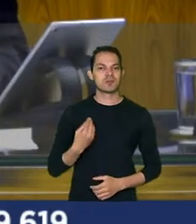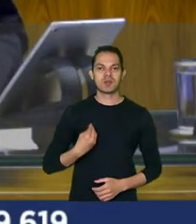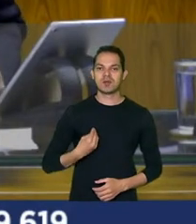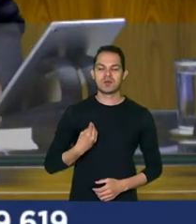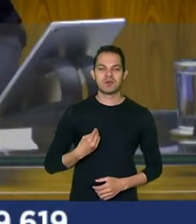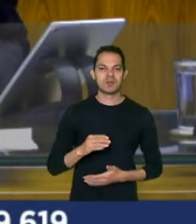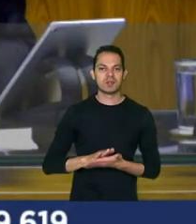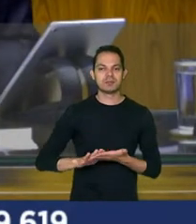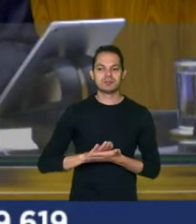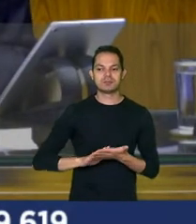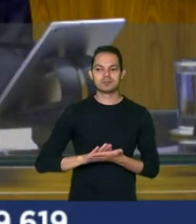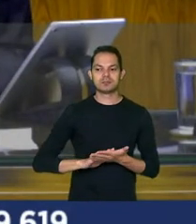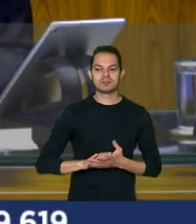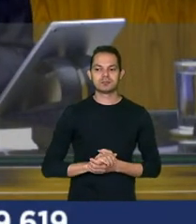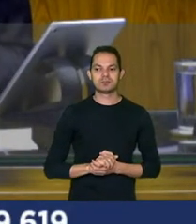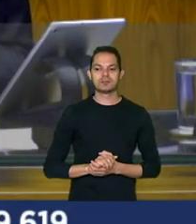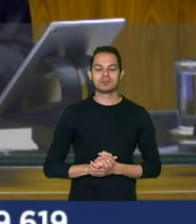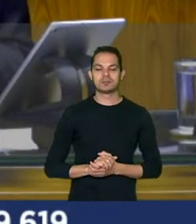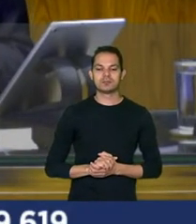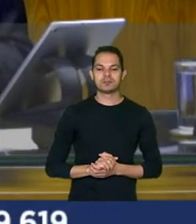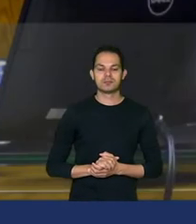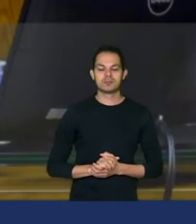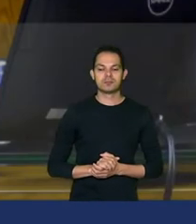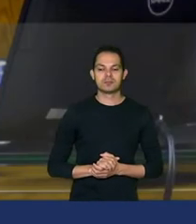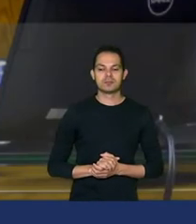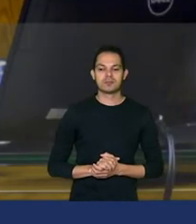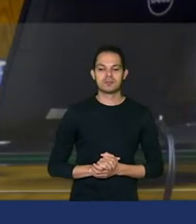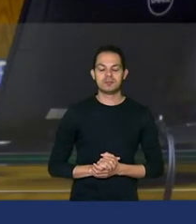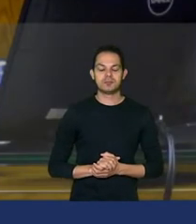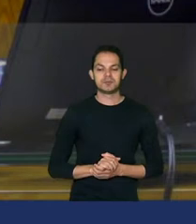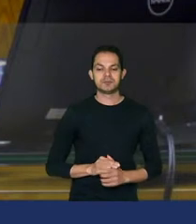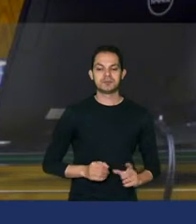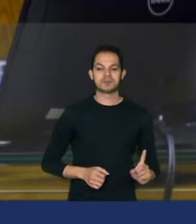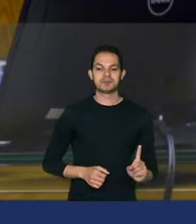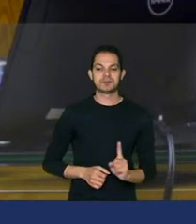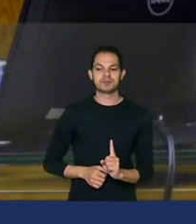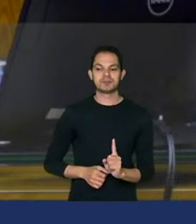REGINALDO LOPES. AUSENTE, DEPUTADO REGINALDO LOPES.